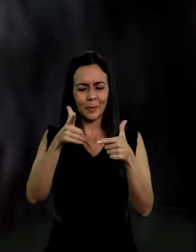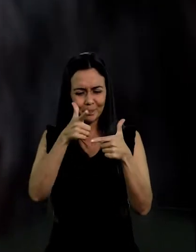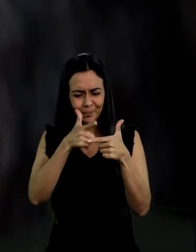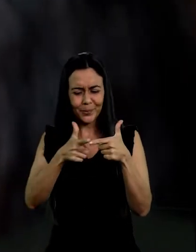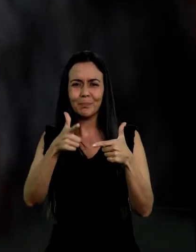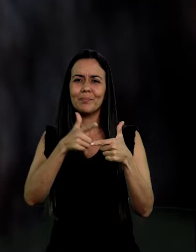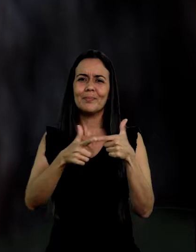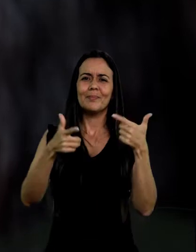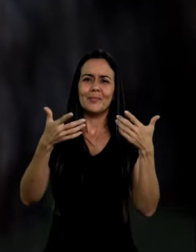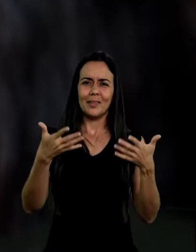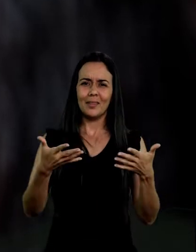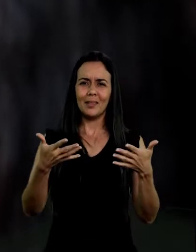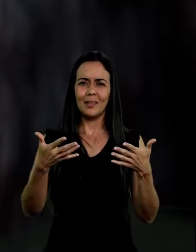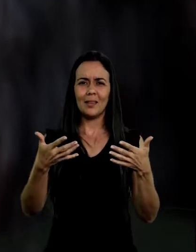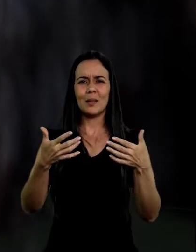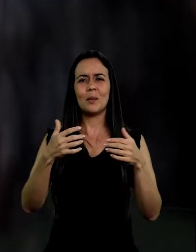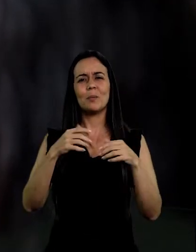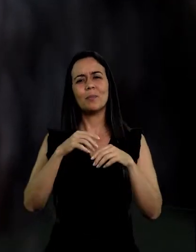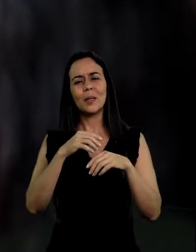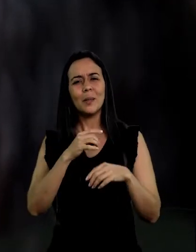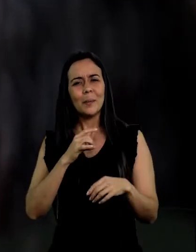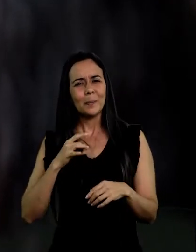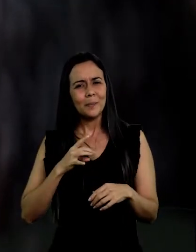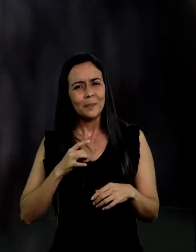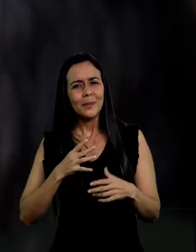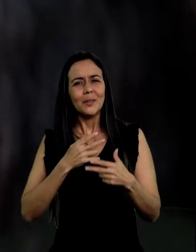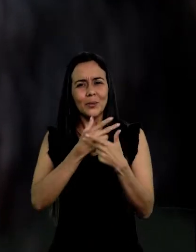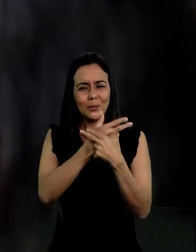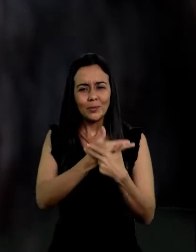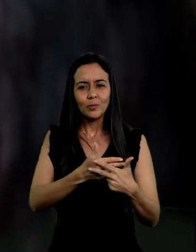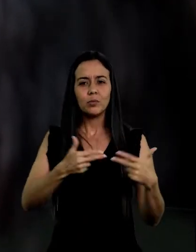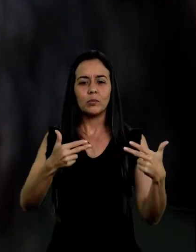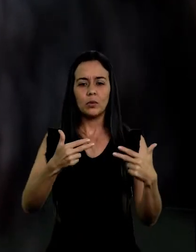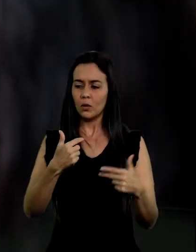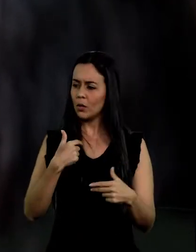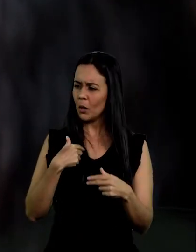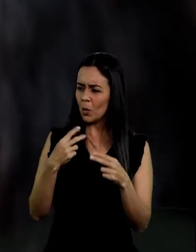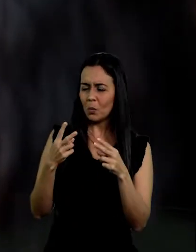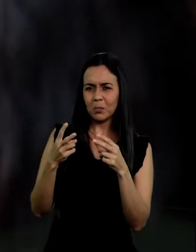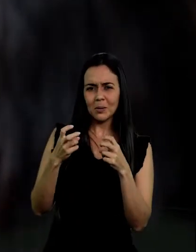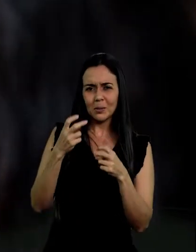com todas as suas referências. Eu vi muito as pessoas com